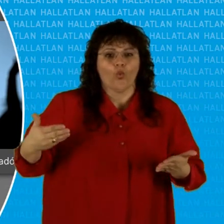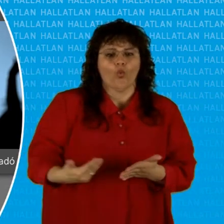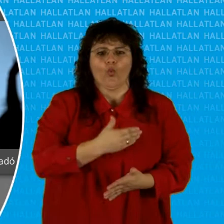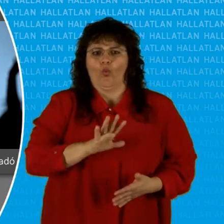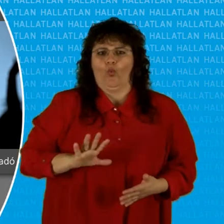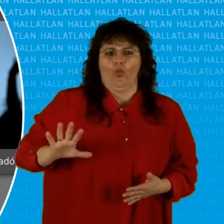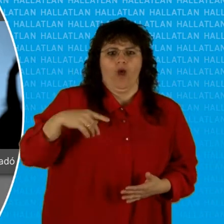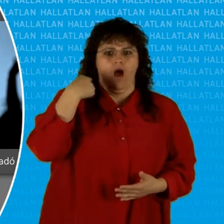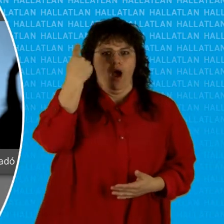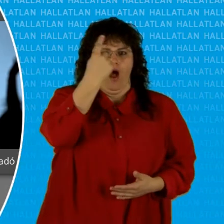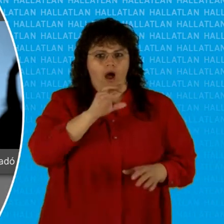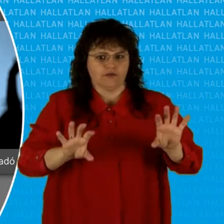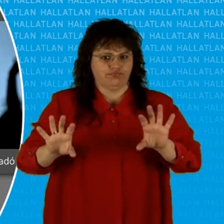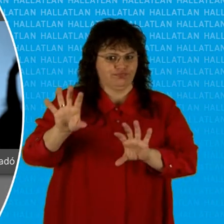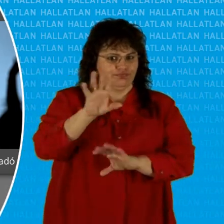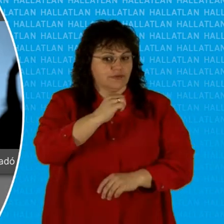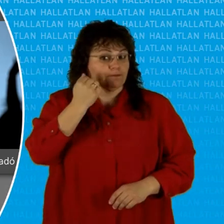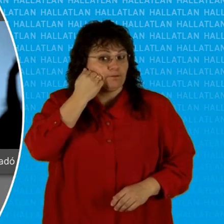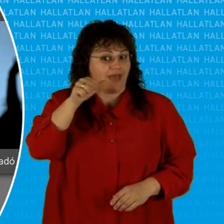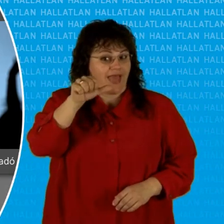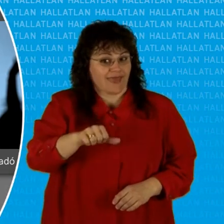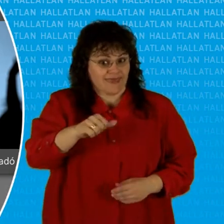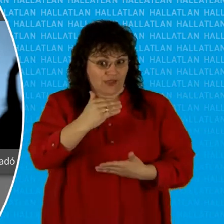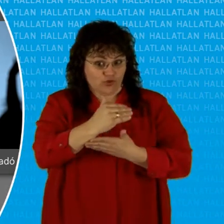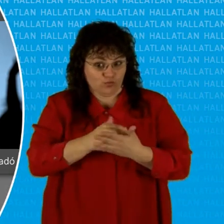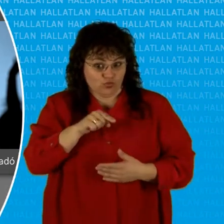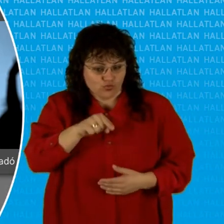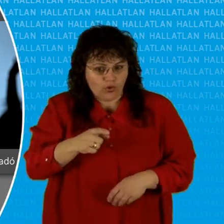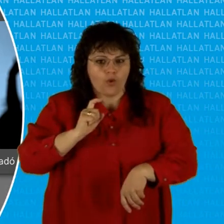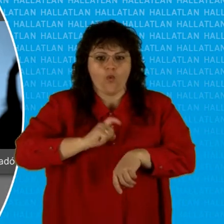A megújult arculatú M1 csatornán